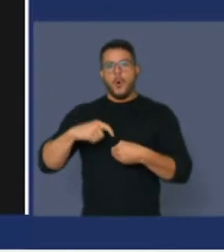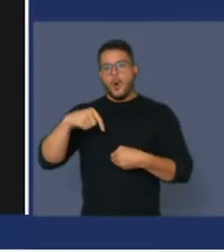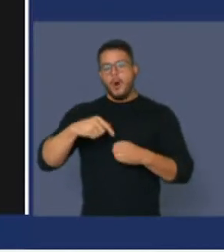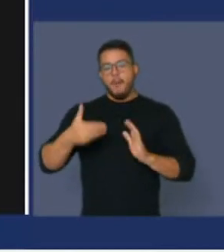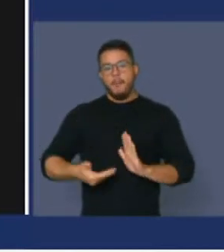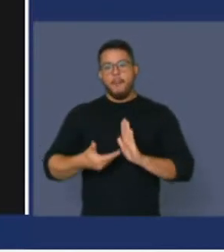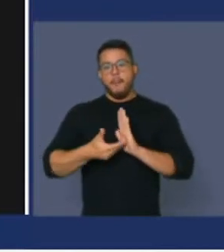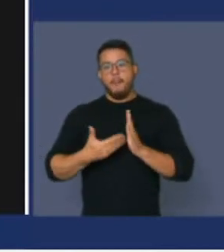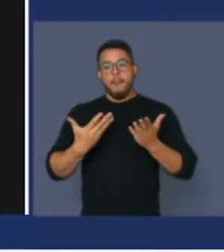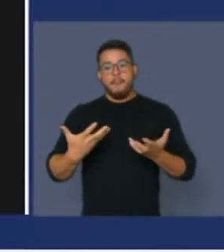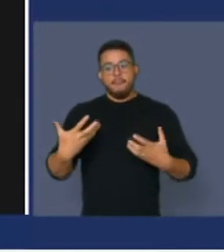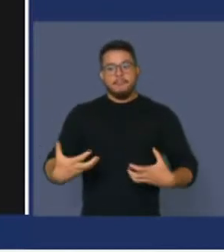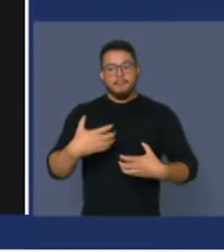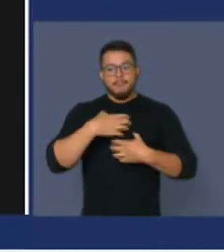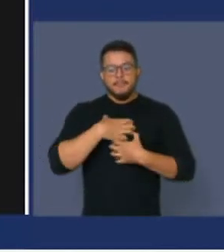PRESENTE PARA OS MUNICÍPIOS, ONDE A VIDA ACONTECE. É ALI